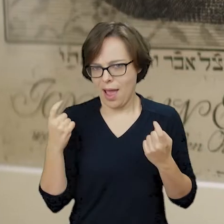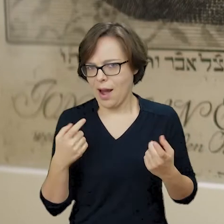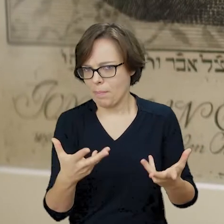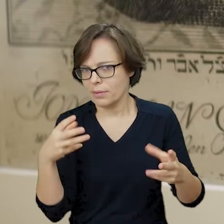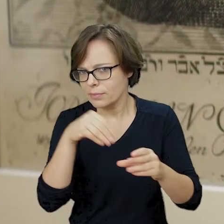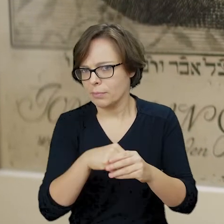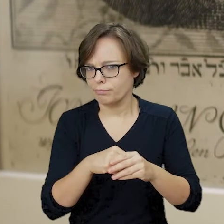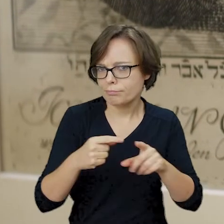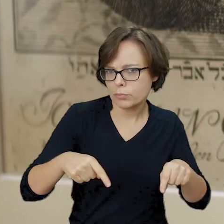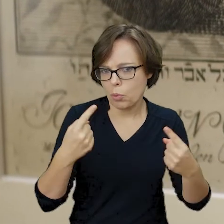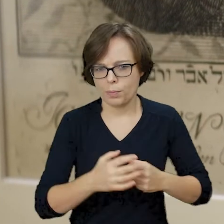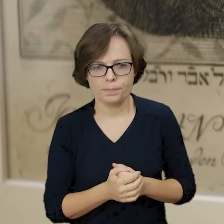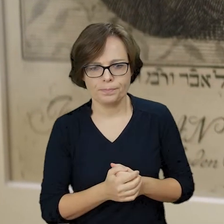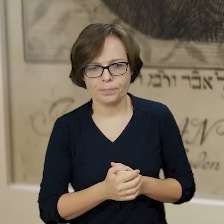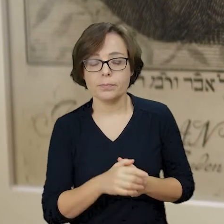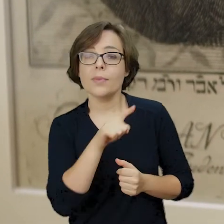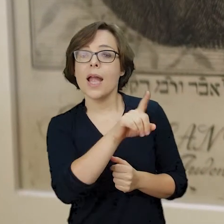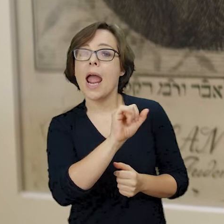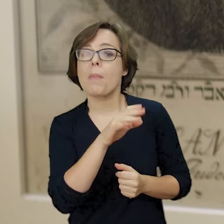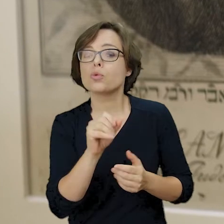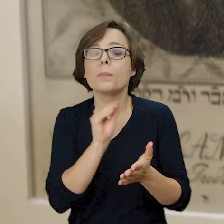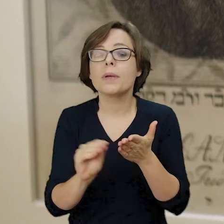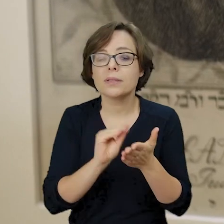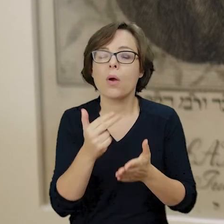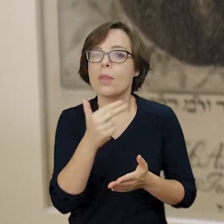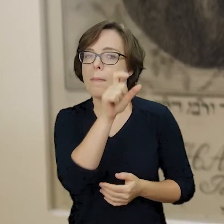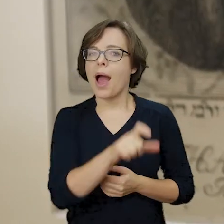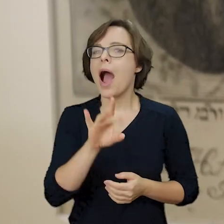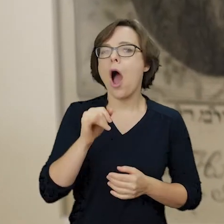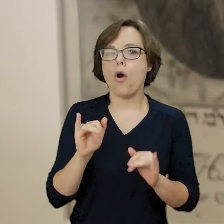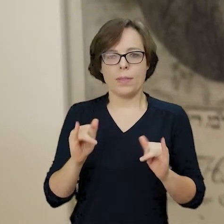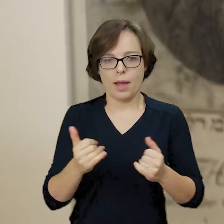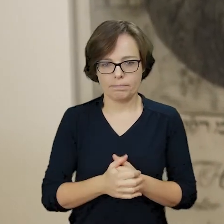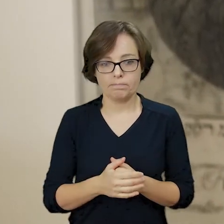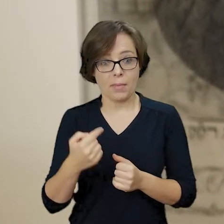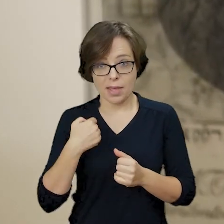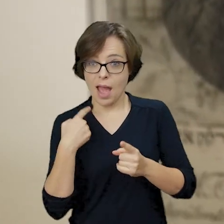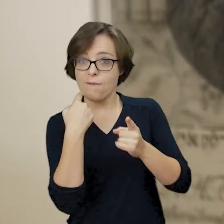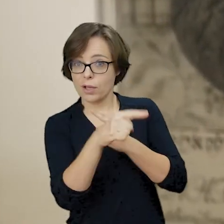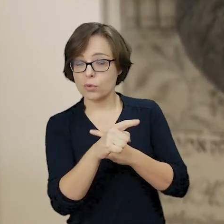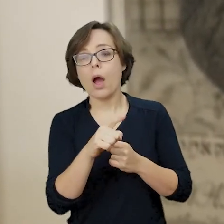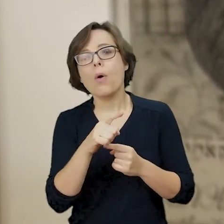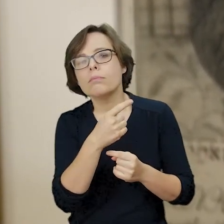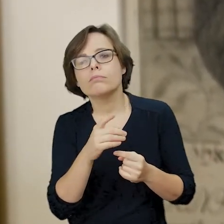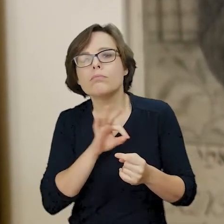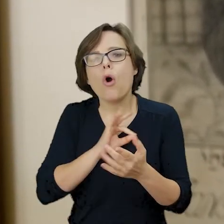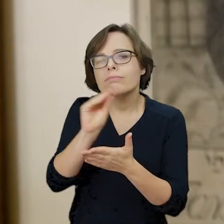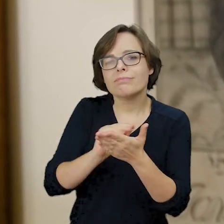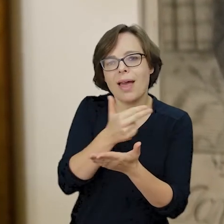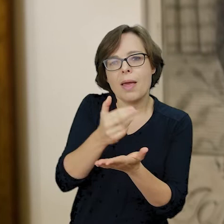Eibeszutz tak pisał o Gaonie: Wysłałem moje wykładnie amuletów do świętej gminy Wilno,